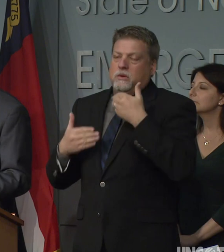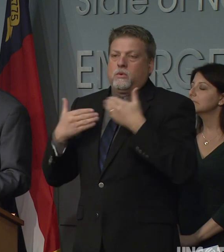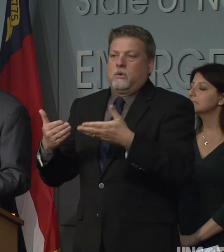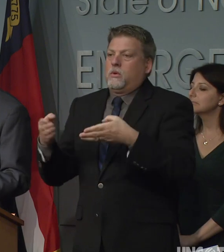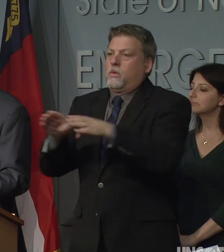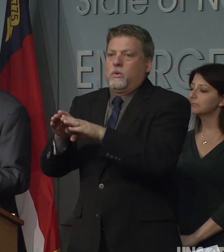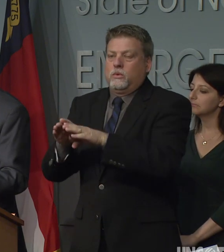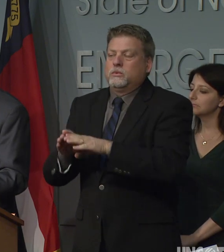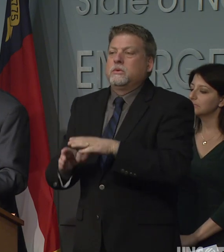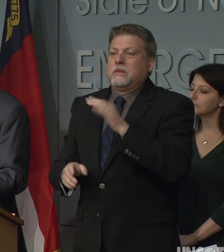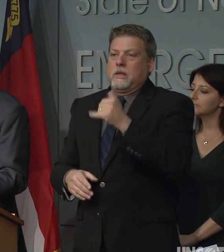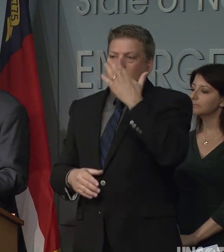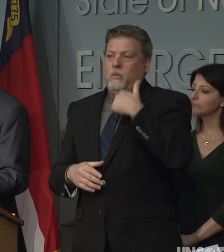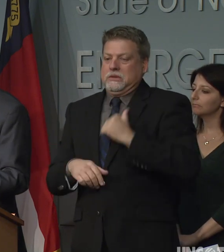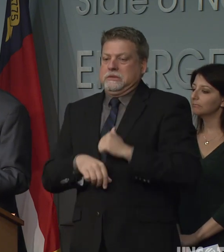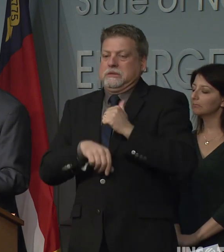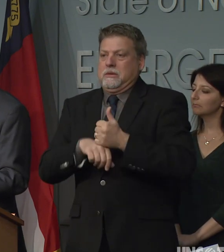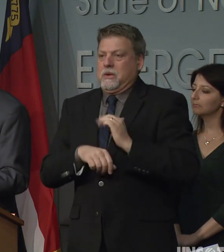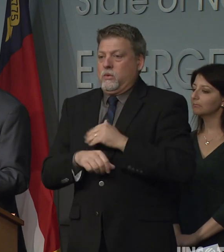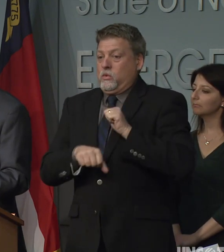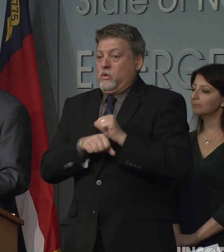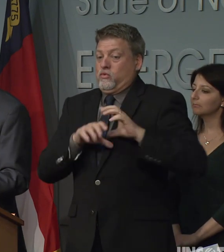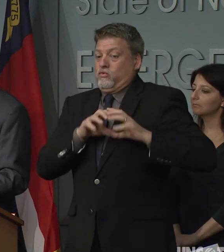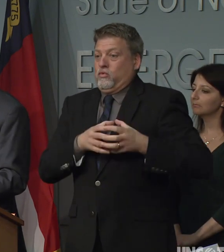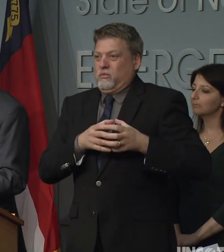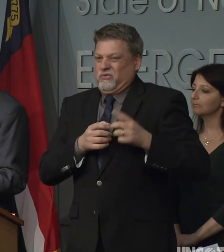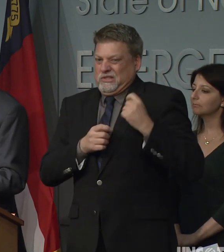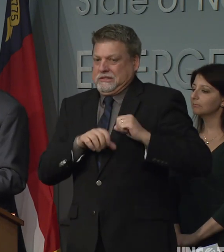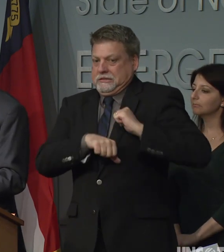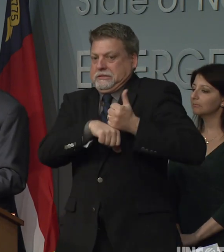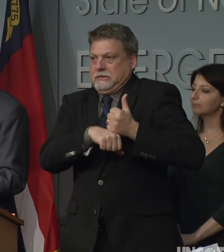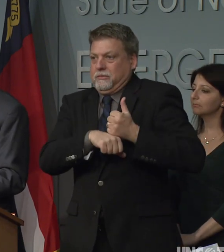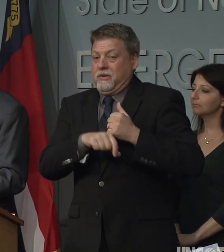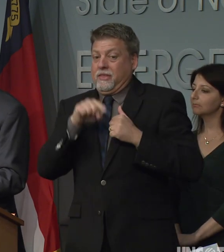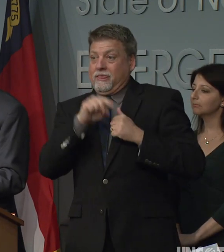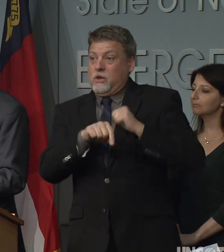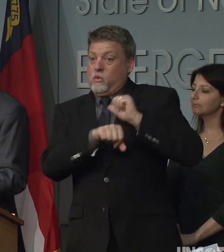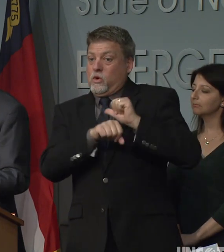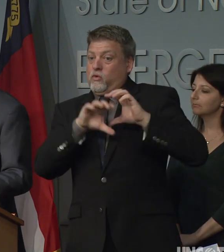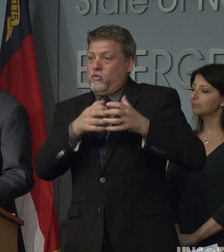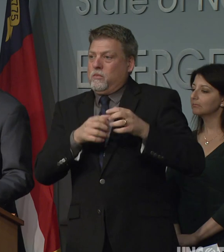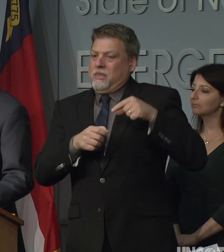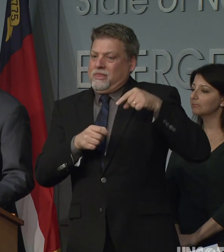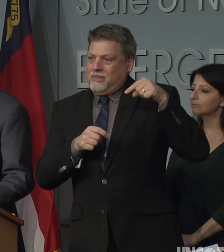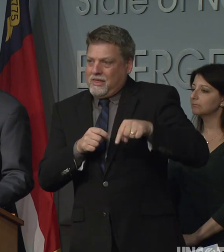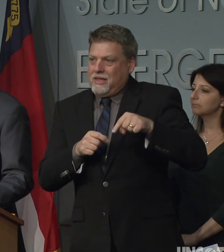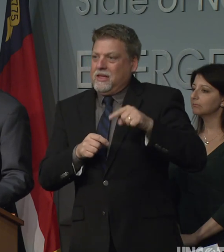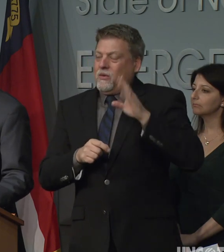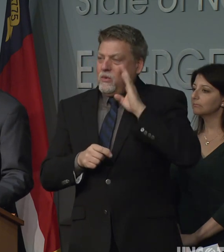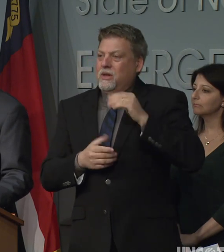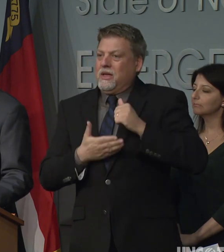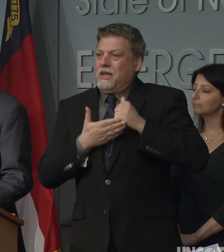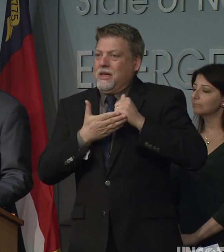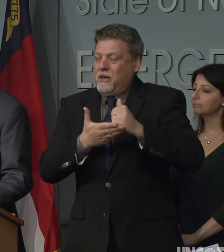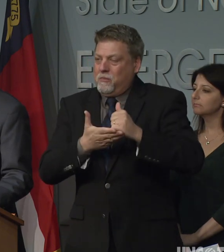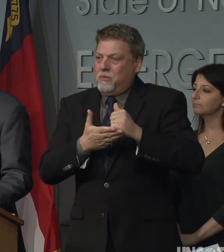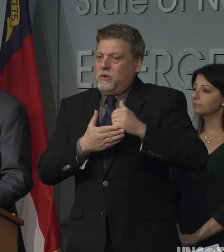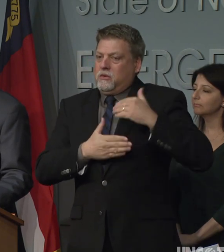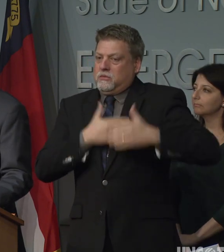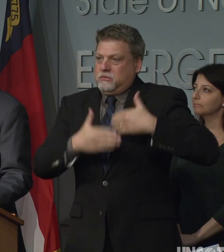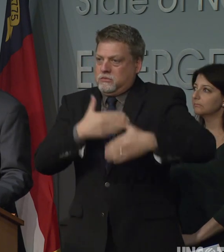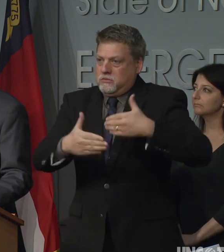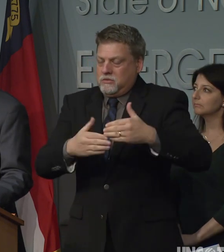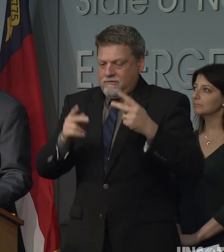encargado este grupo para encontrar soluciones y ellos van a tener el beneficio ni una declaración de